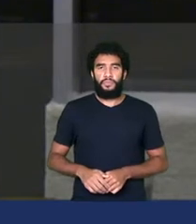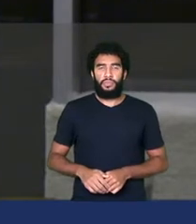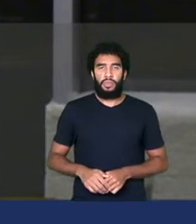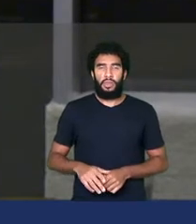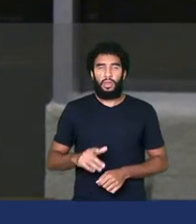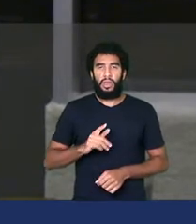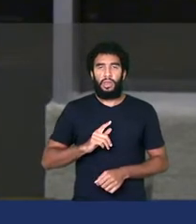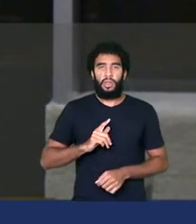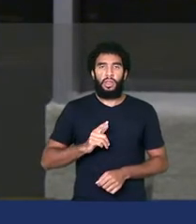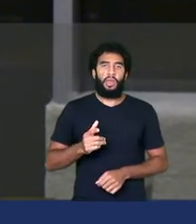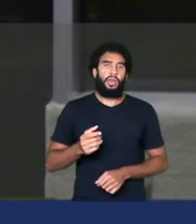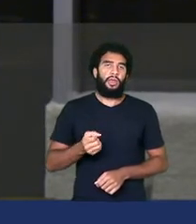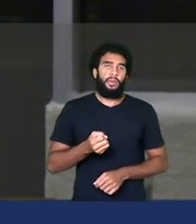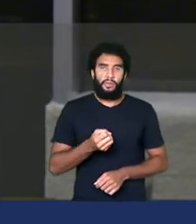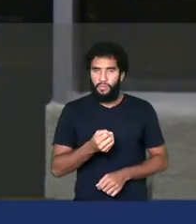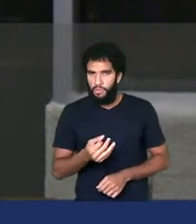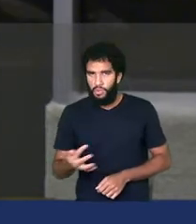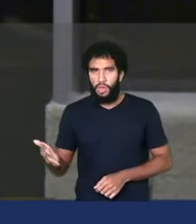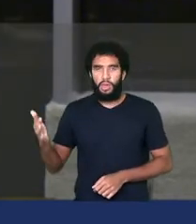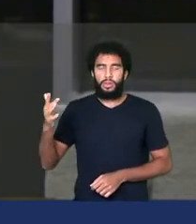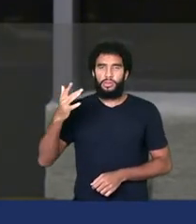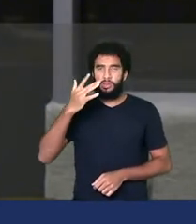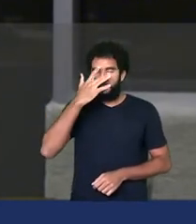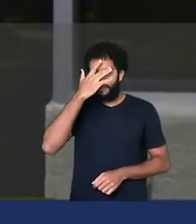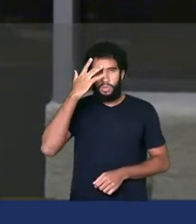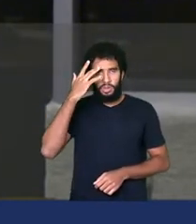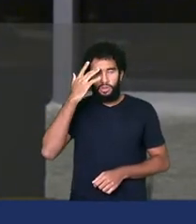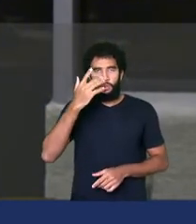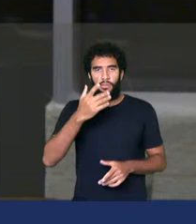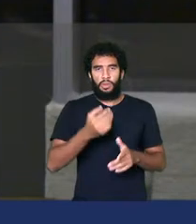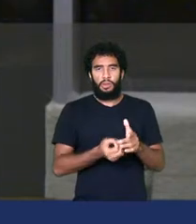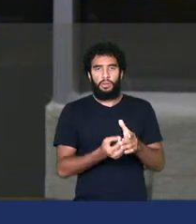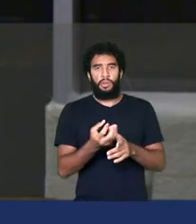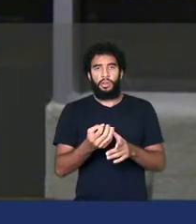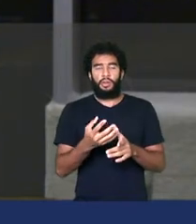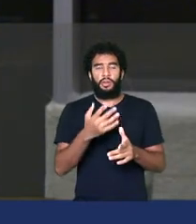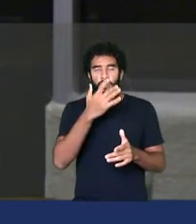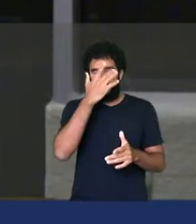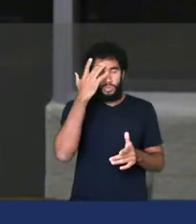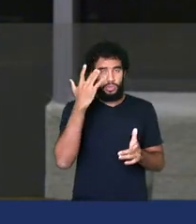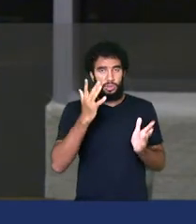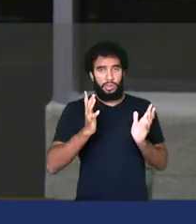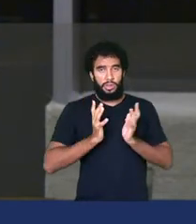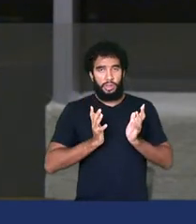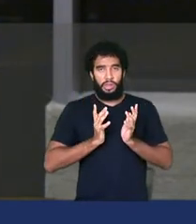RIO, DEPUTADA ALICE PORTUGAL, VIROU UMA MÁQUINA DE PRODUZIR MILHÕES DE SUPERPOBRES PARA PRODUZIR CENTENAS DE